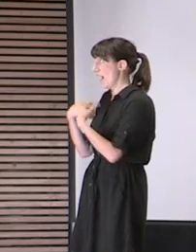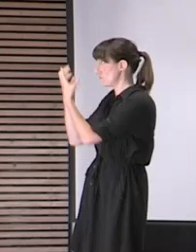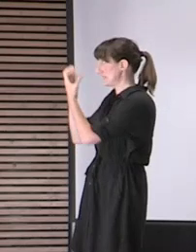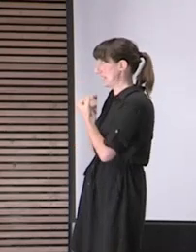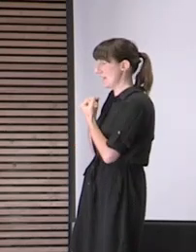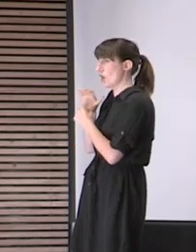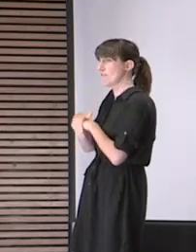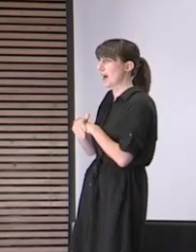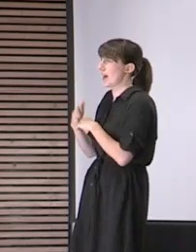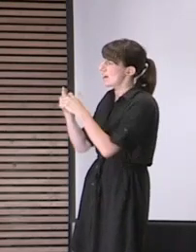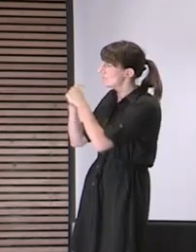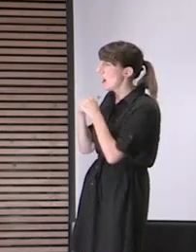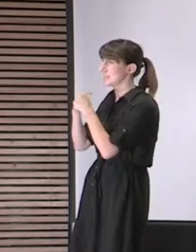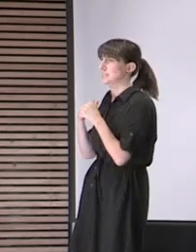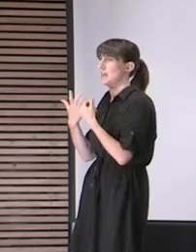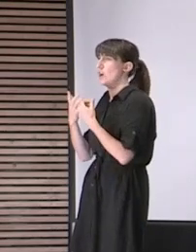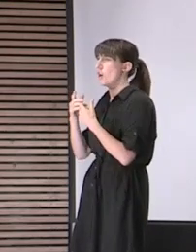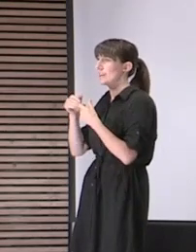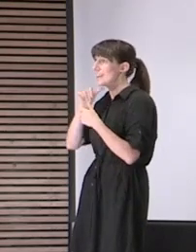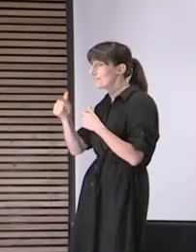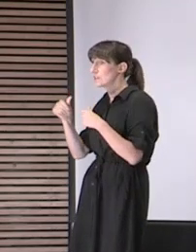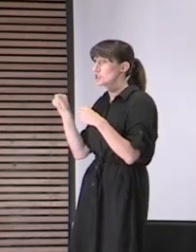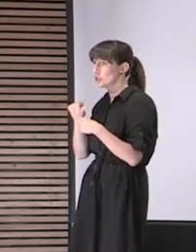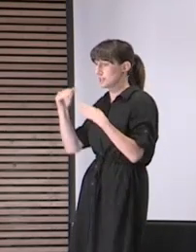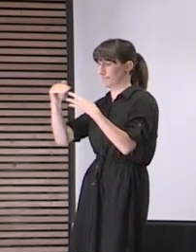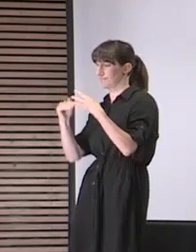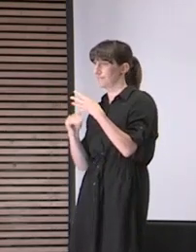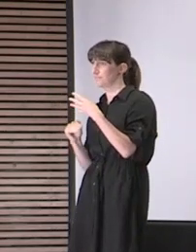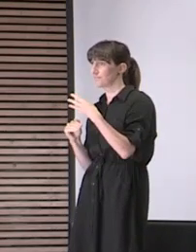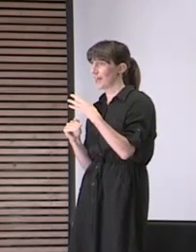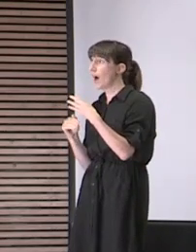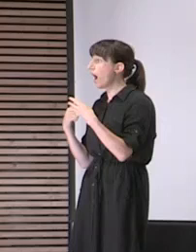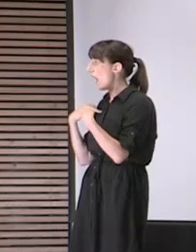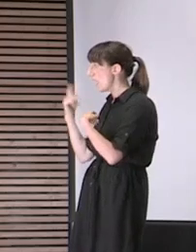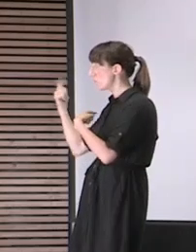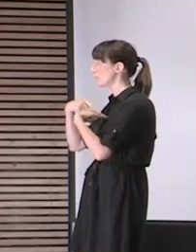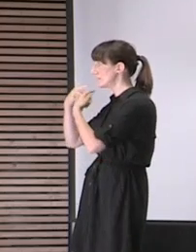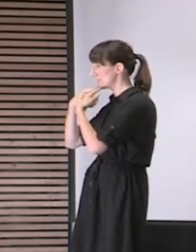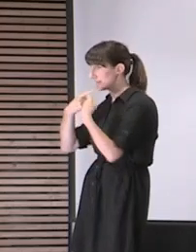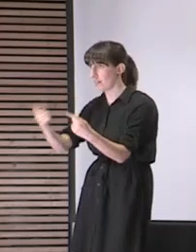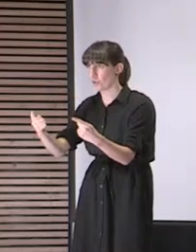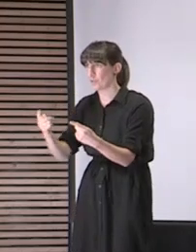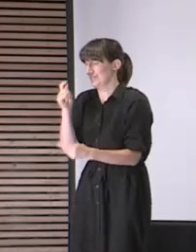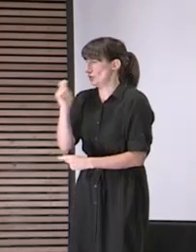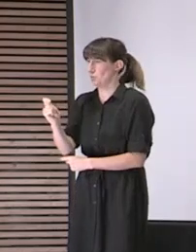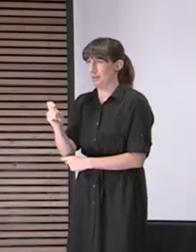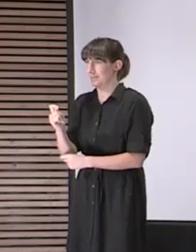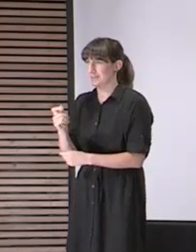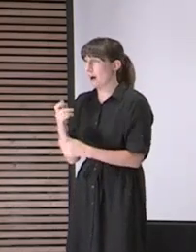son las primeras discusiones, pero dado su resumen de hoy, ¿qué tipo de cosas estaría buscando y se están discutiendo los plazos? Jacinda Ardern: Es fácil de ver. Obtendrá esa